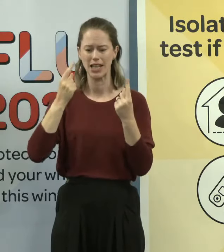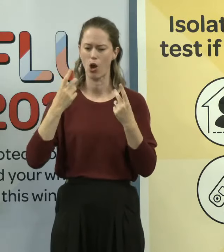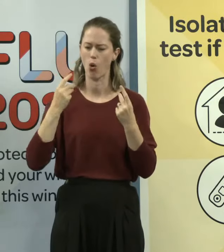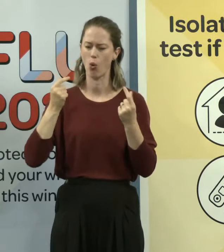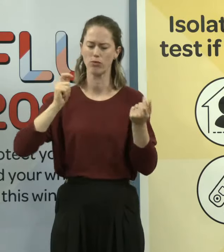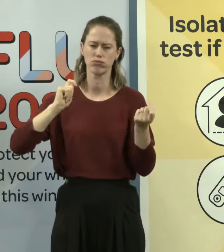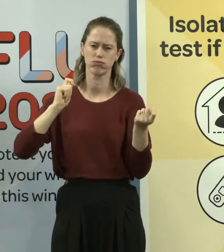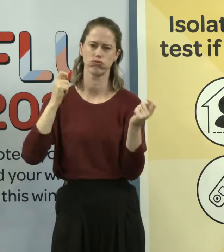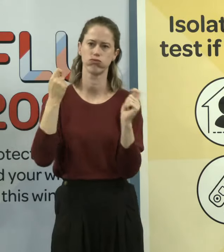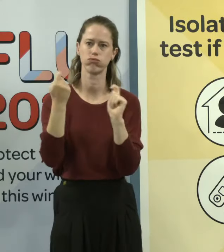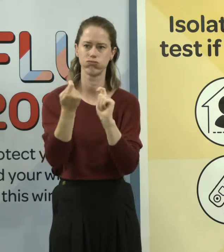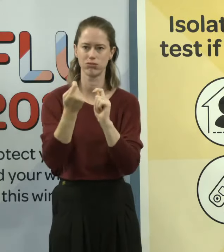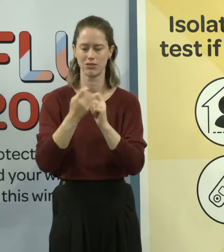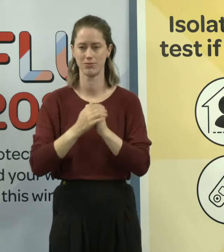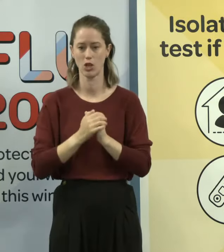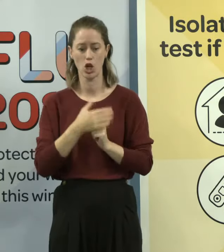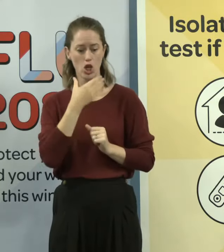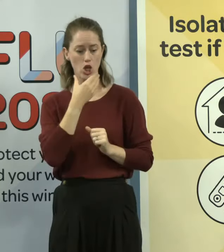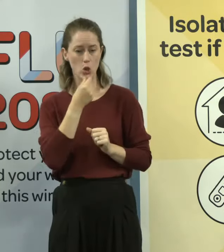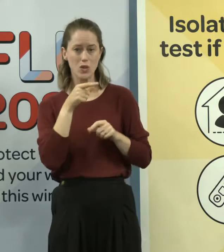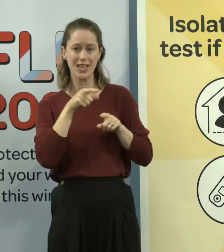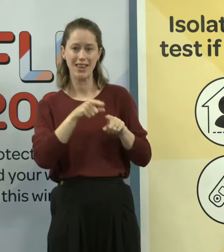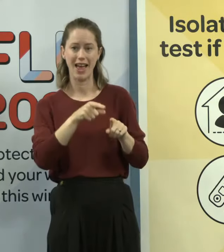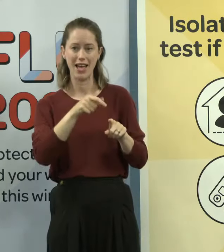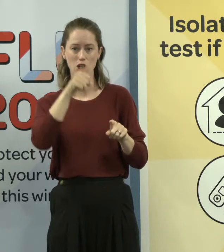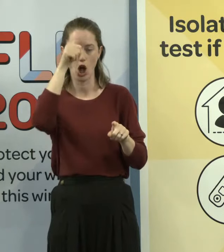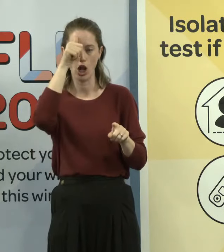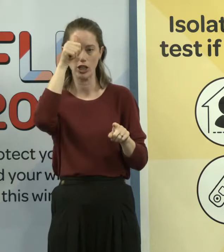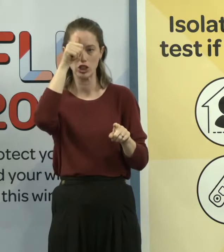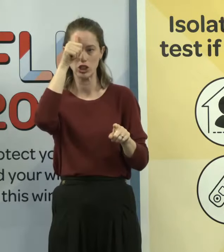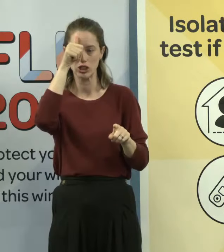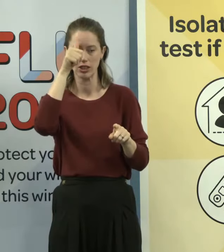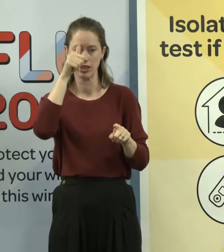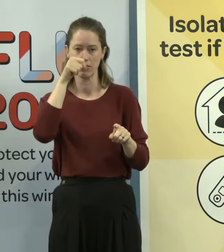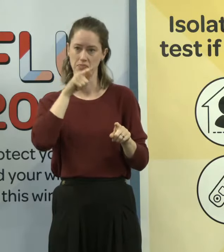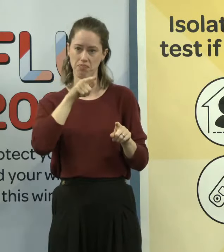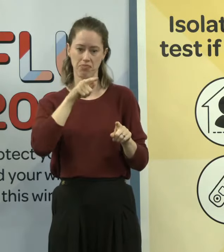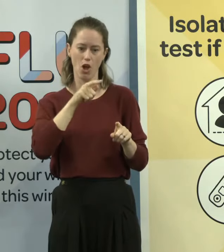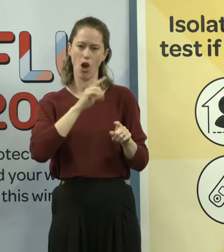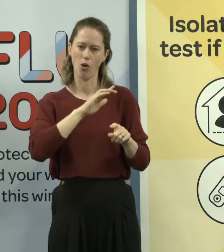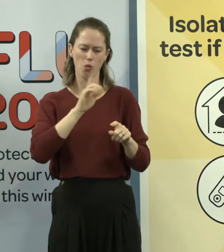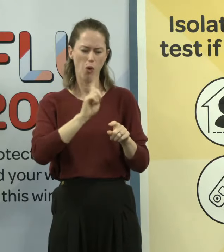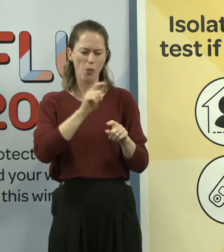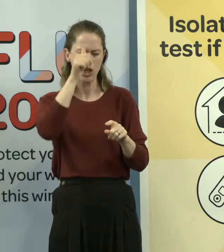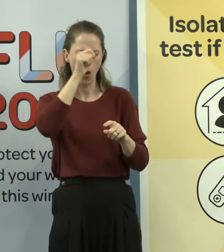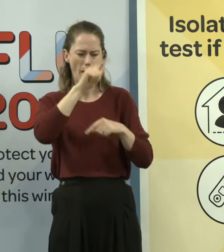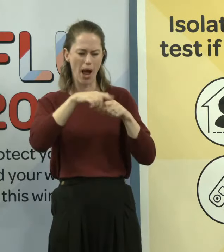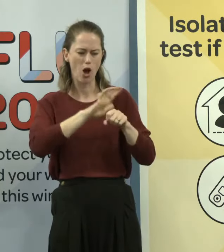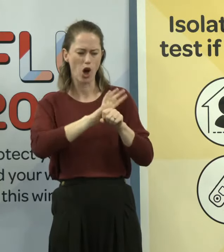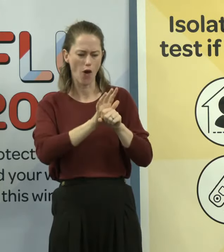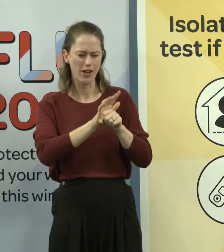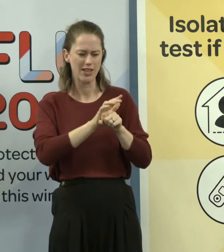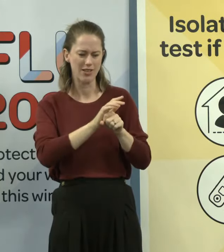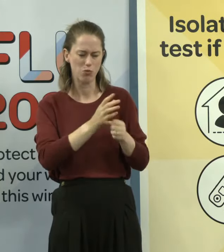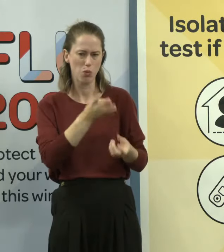nga kano kano, mo nga